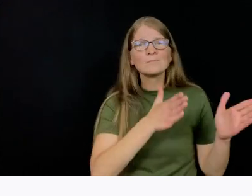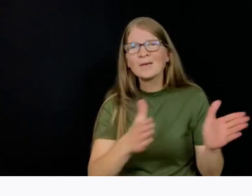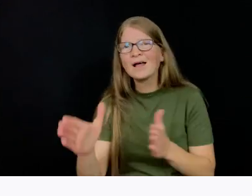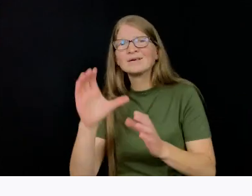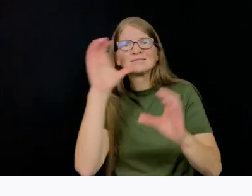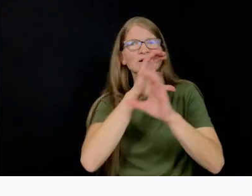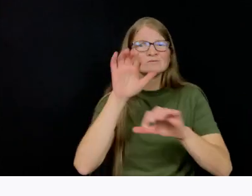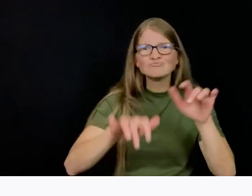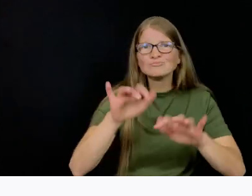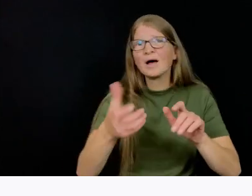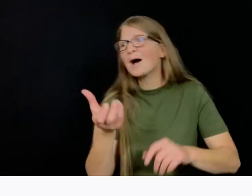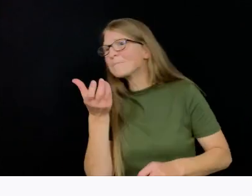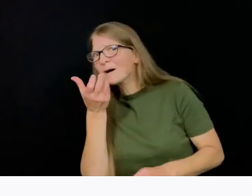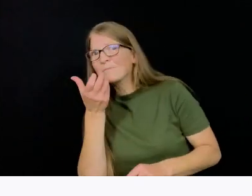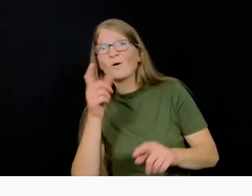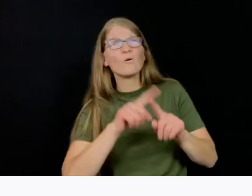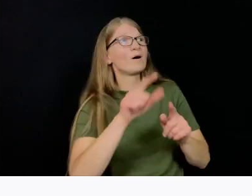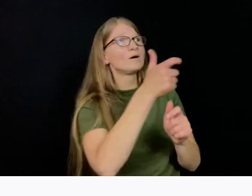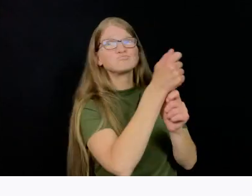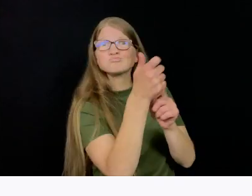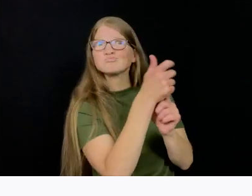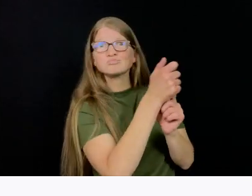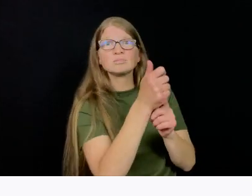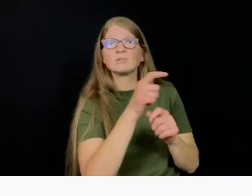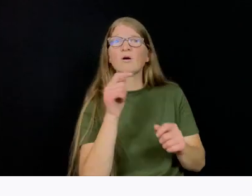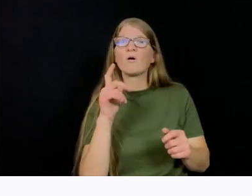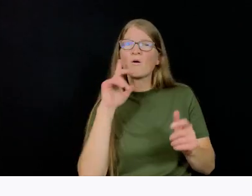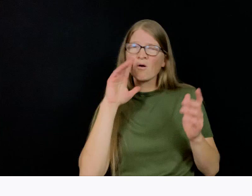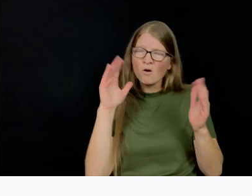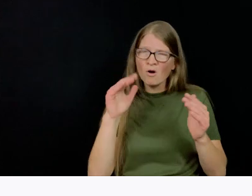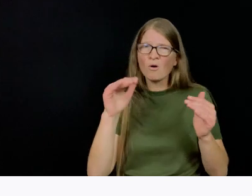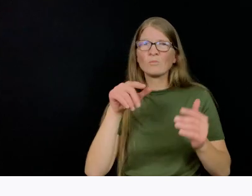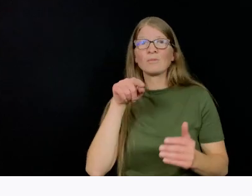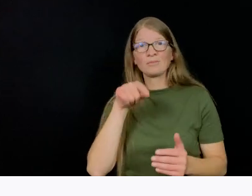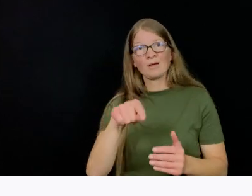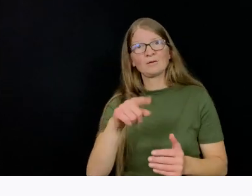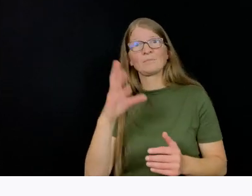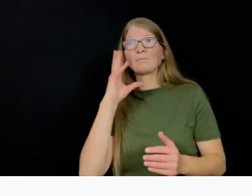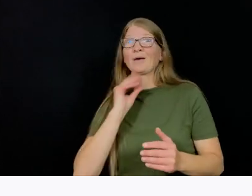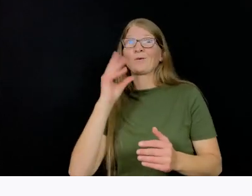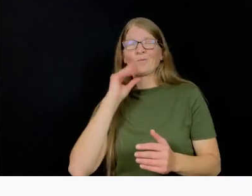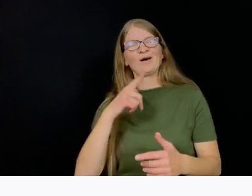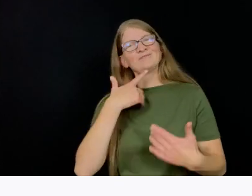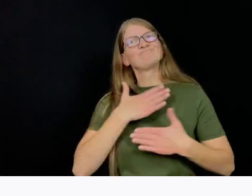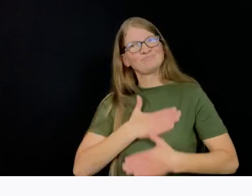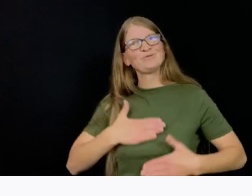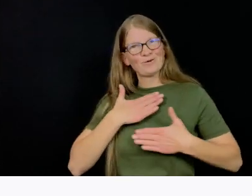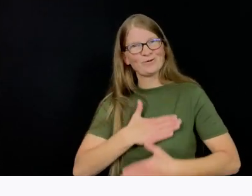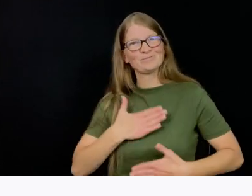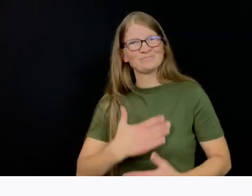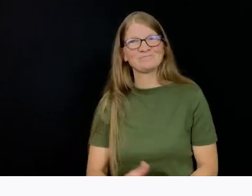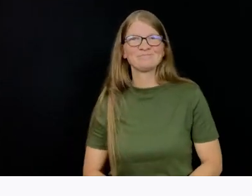وحتى في هذه الأوقات العصيبة التي نمر بها رسم ابتسامة على وجوهكم شكرًا لكم ابقوا آمنين